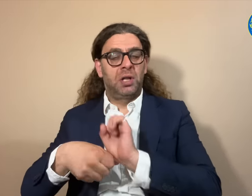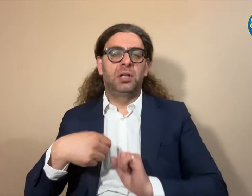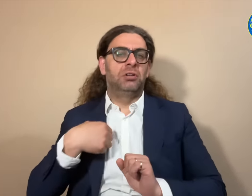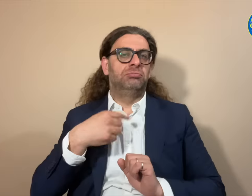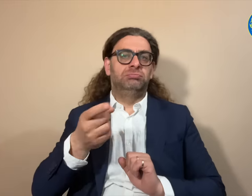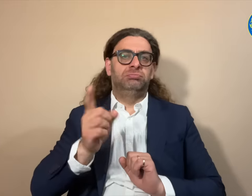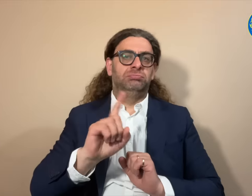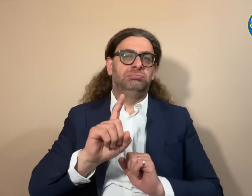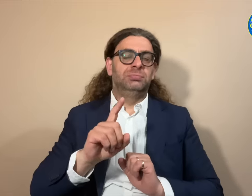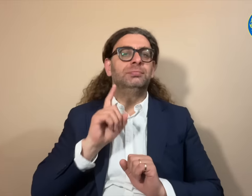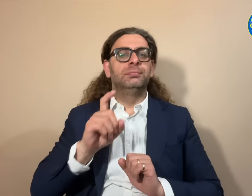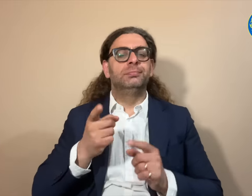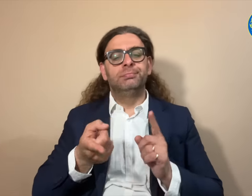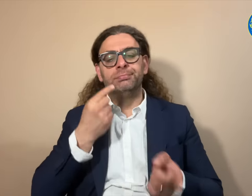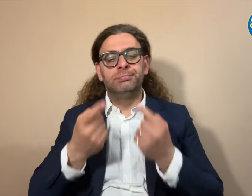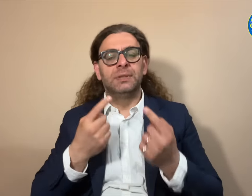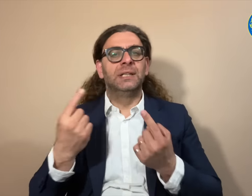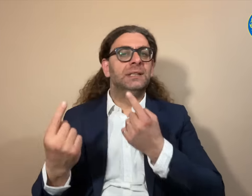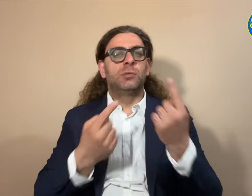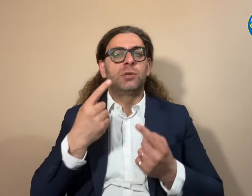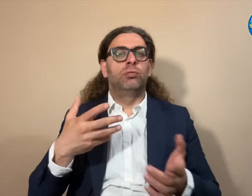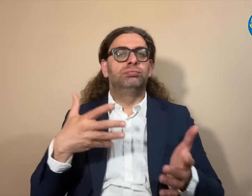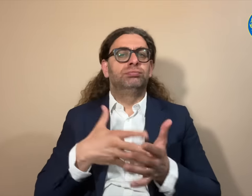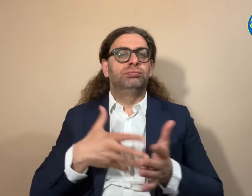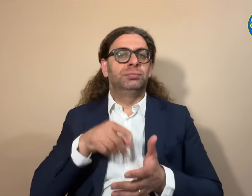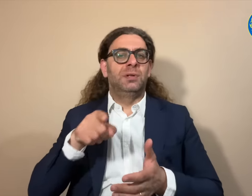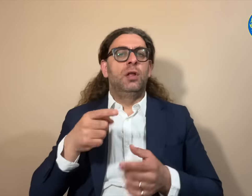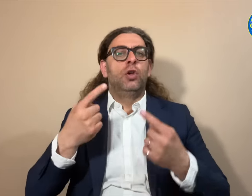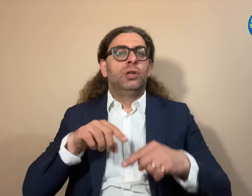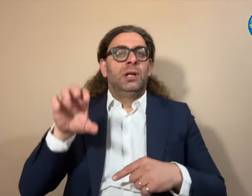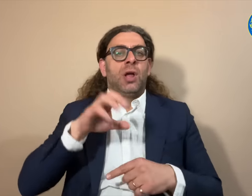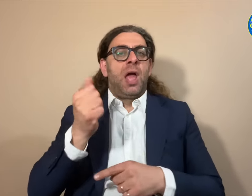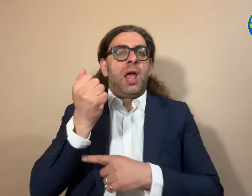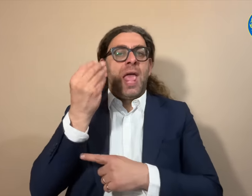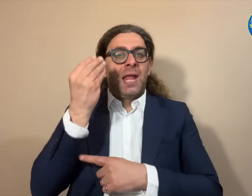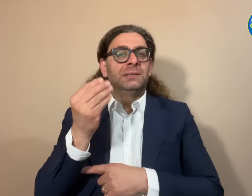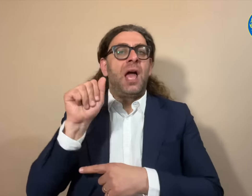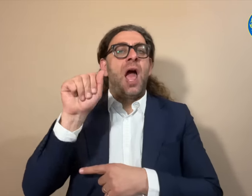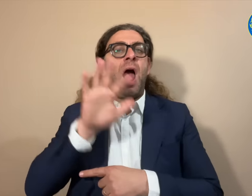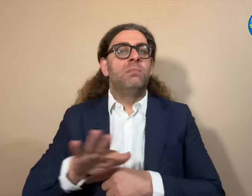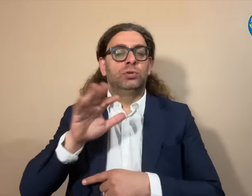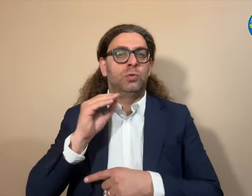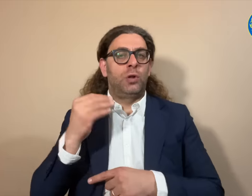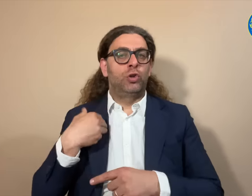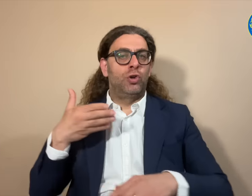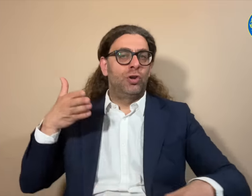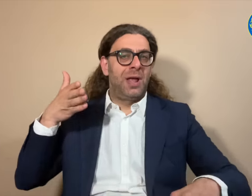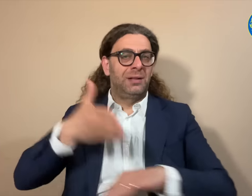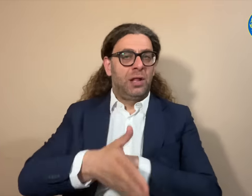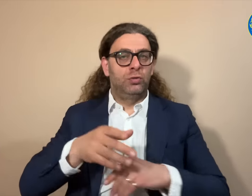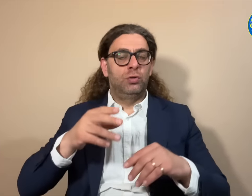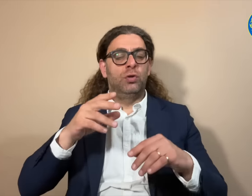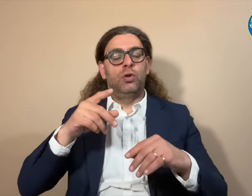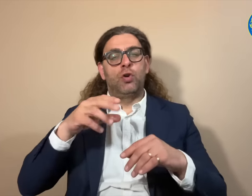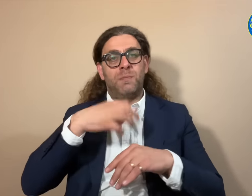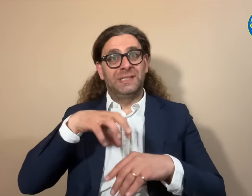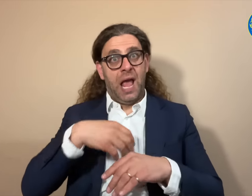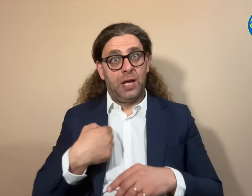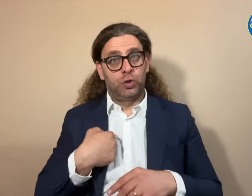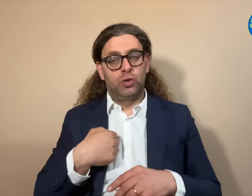Esso è bensì stato dovuto a rilievi e valutazioni che ho potuto effettuare quando sono stato nominato Commissario del Consiglio Regionale ENS Abruzzo.